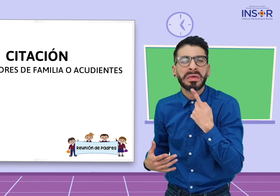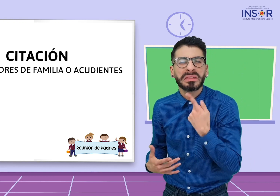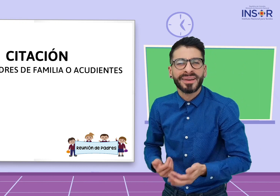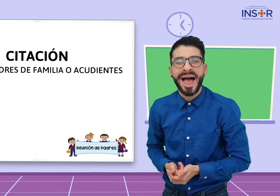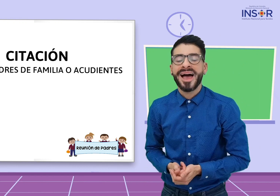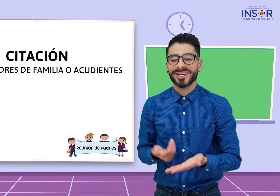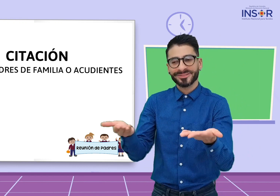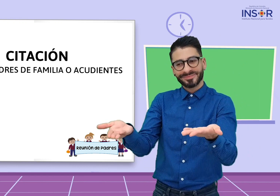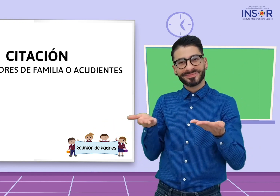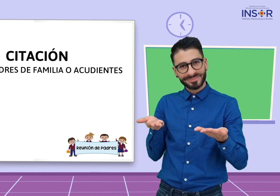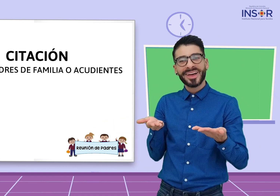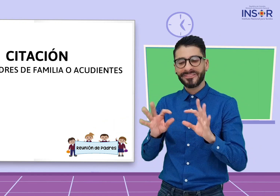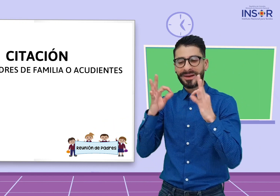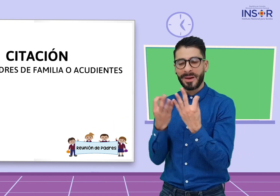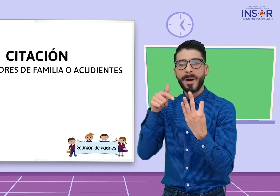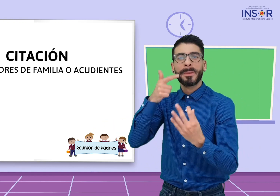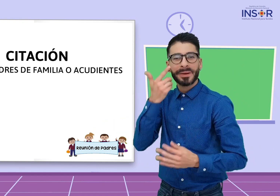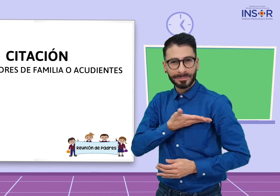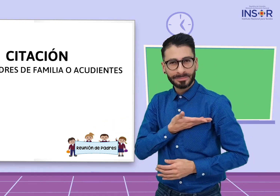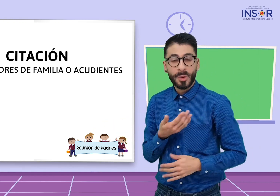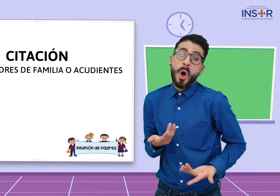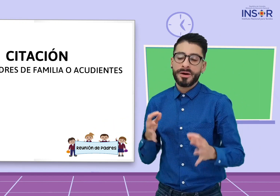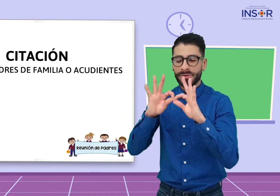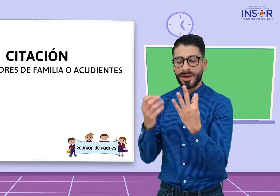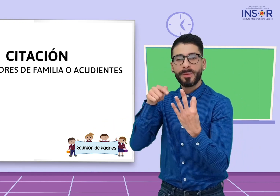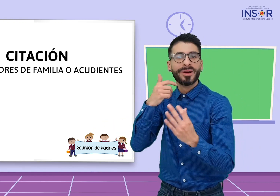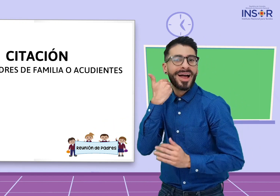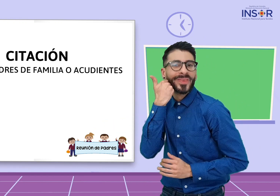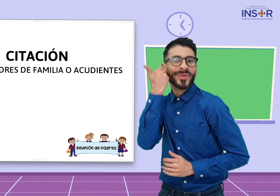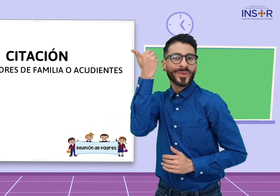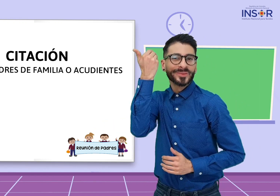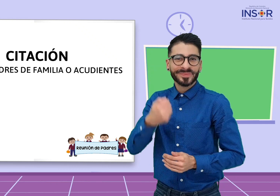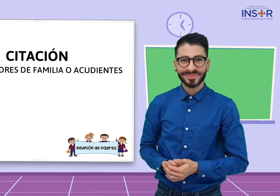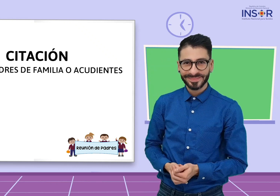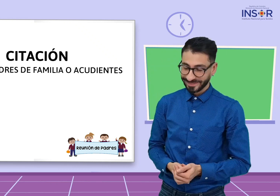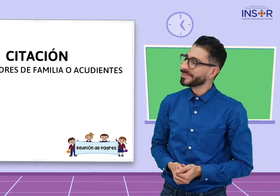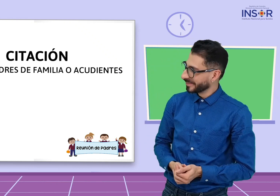¿Qué dice? Es una invitación dirigida a los padres de familia o a un acudiente.